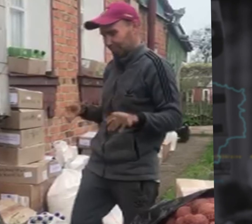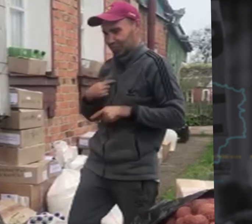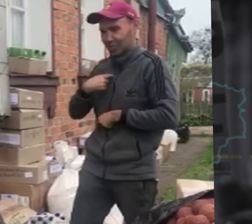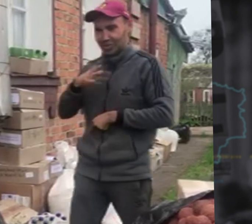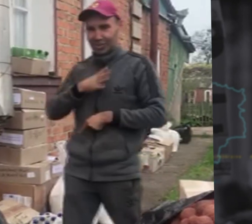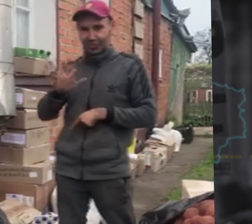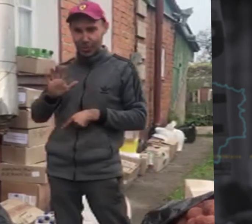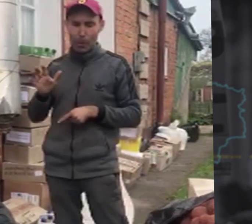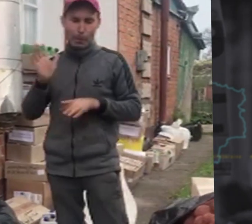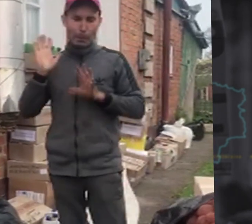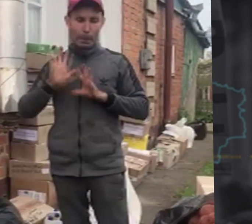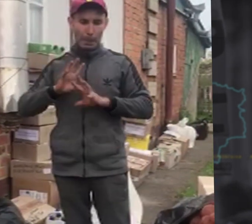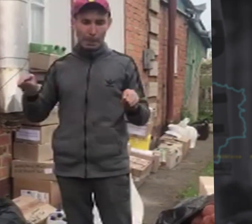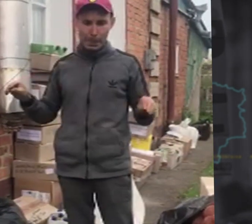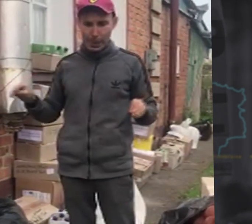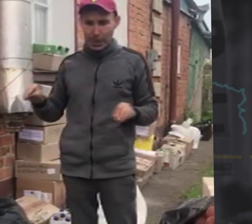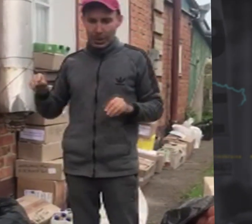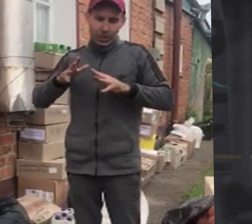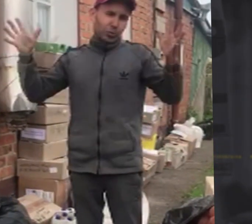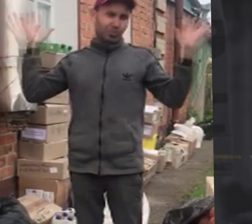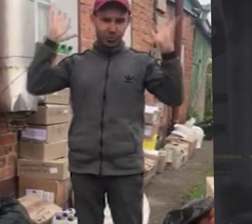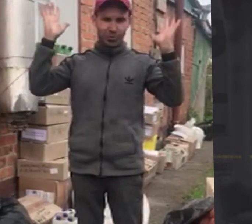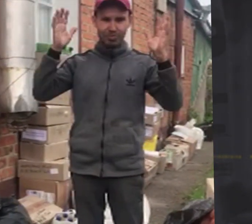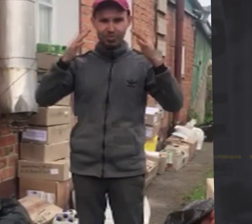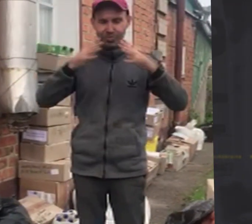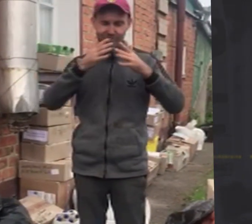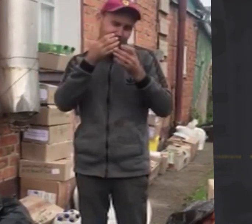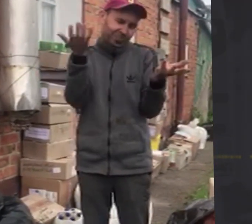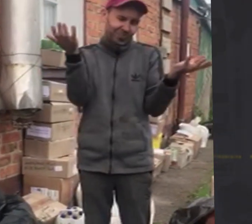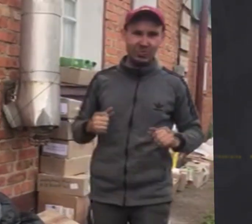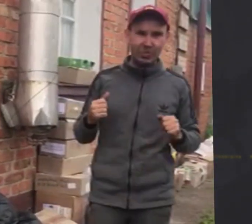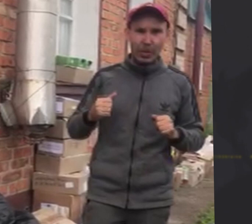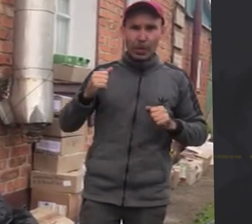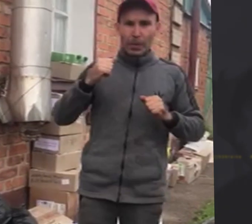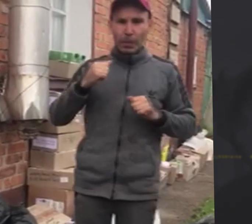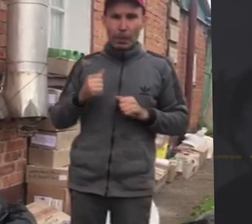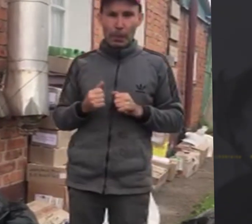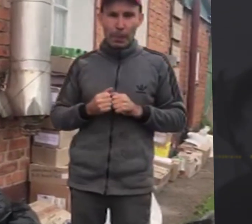І ми все це їм віддамо, порозносимо всі ці пакунки, які нам передали. Всім дуже дякуємо.